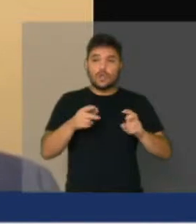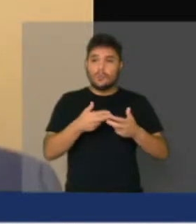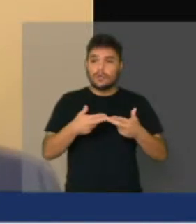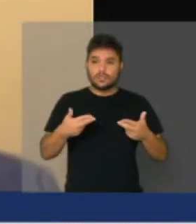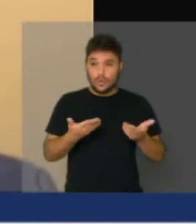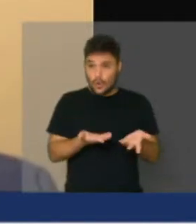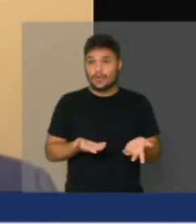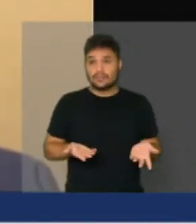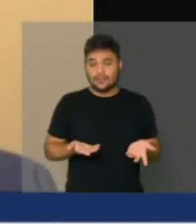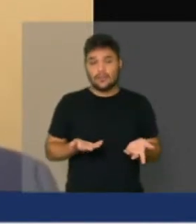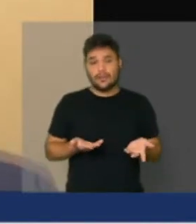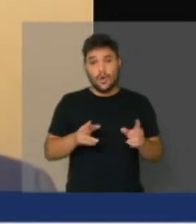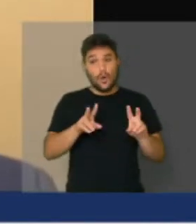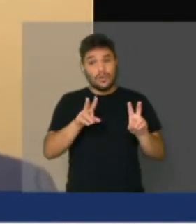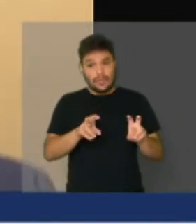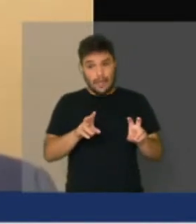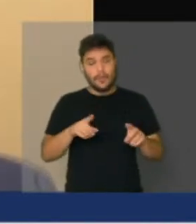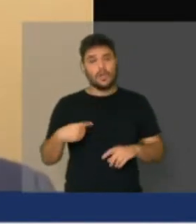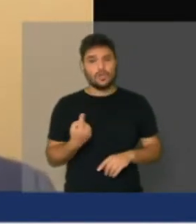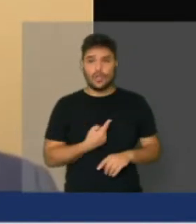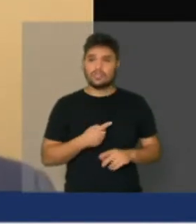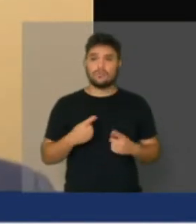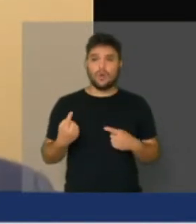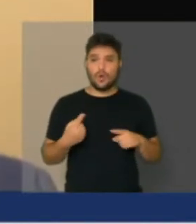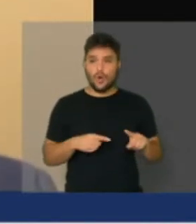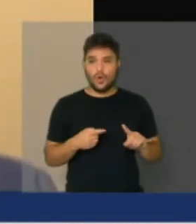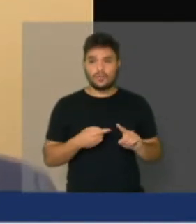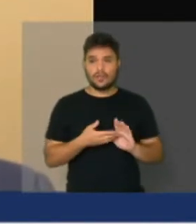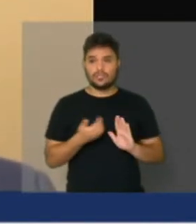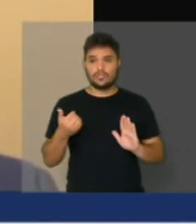SOMOS CONTRA AÍ A RETIRADA DO REQUERIMENTO, EMBORA RECONHEÇAMOS O ESFORÇO DO LÍDER RICARDO BARROS POR ESTE